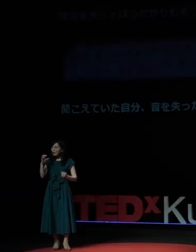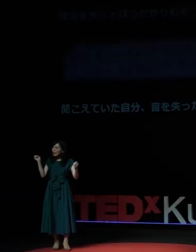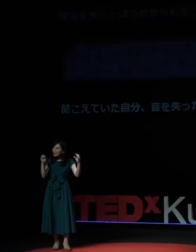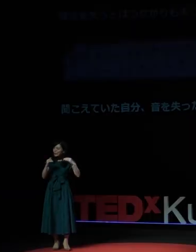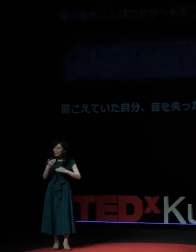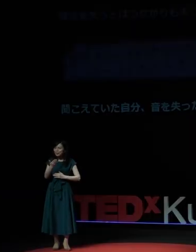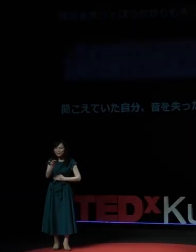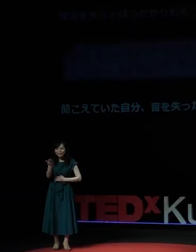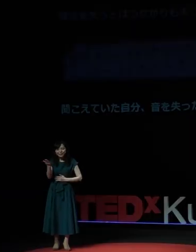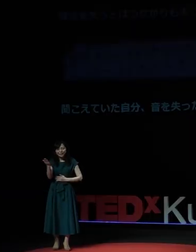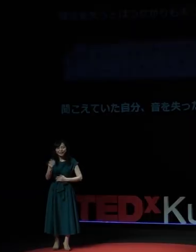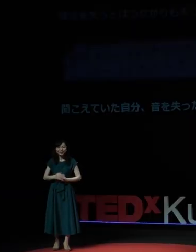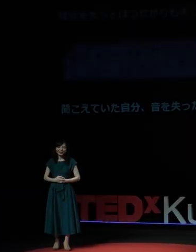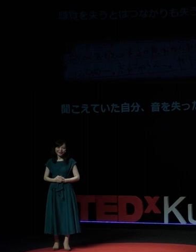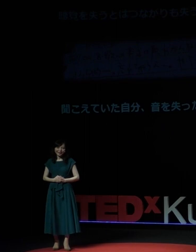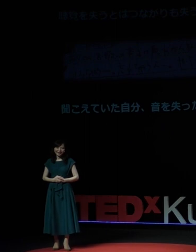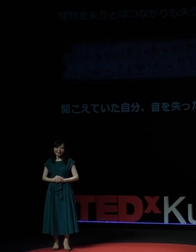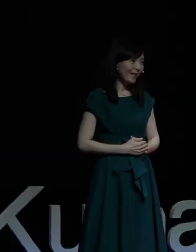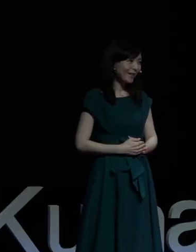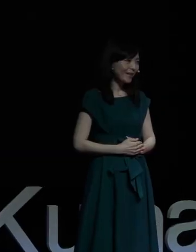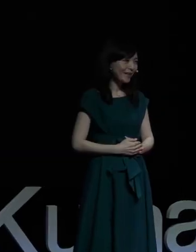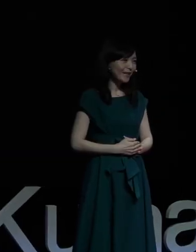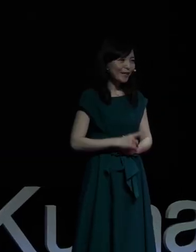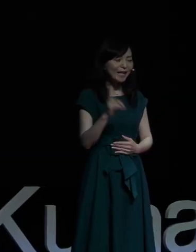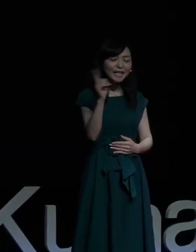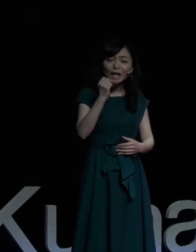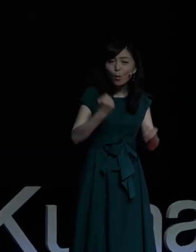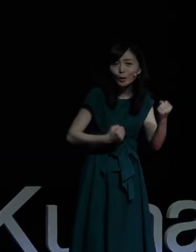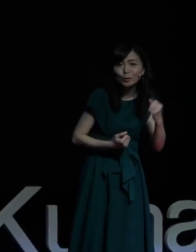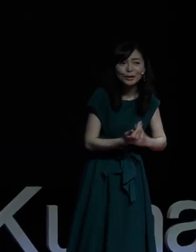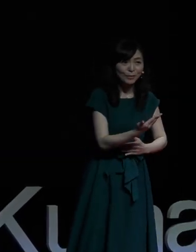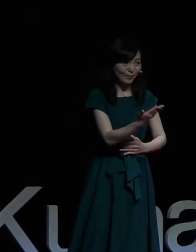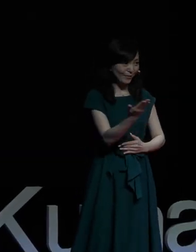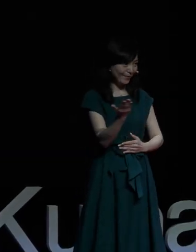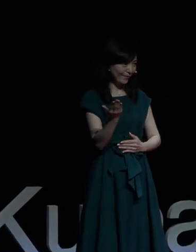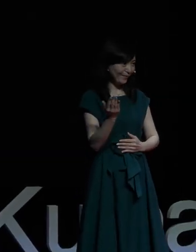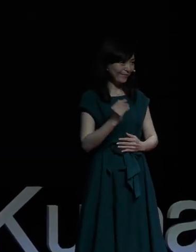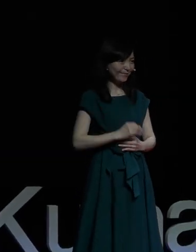¿Qué están hablando? ¿Qué es lo divertido?